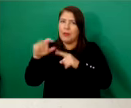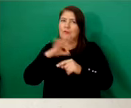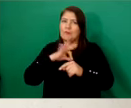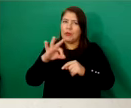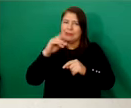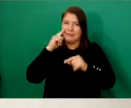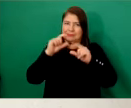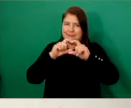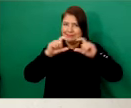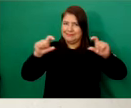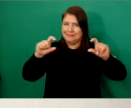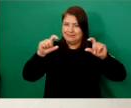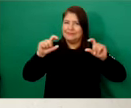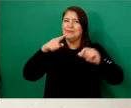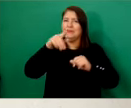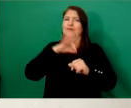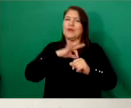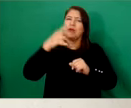este es el link:https://youtube.com/@realidadalternativaincluyente